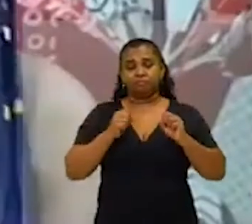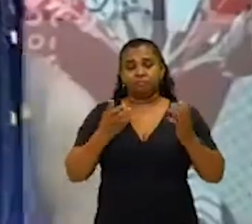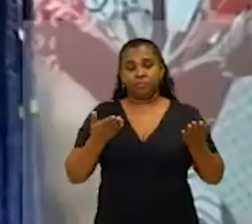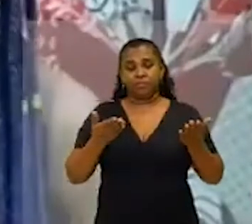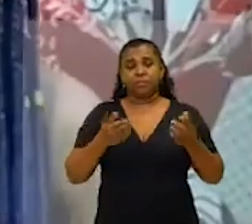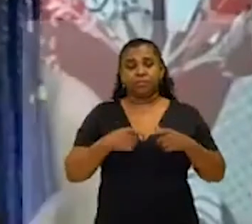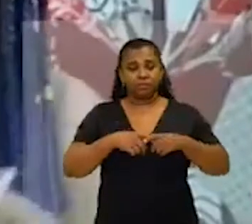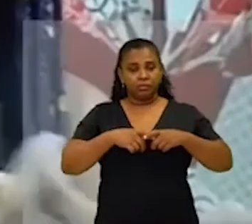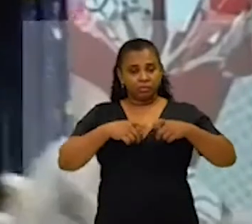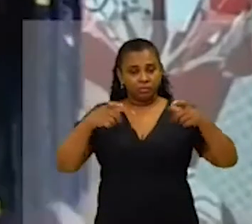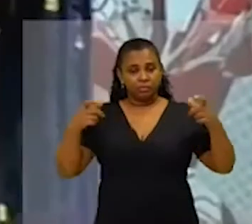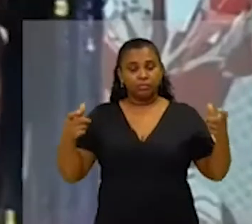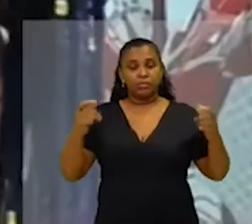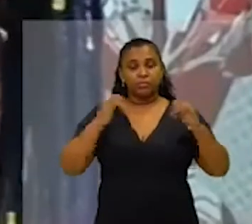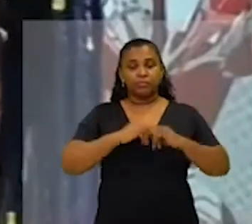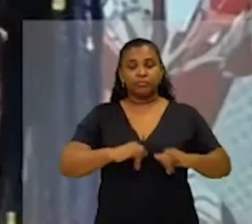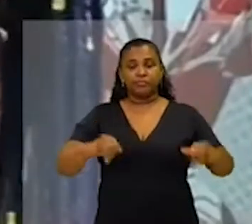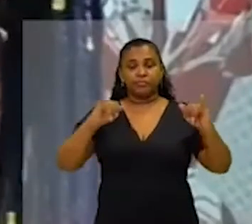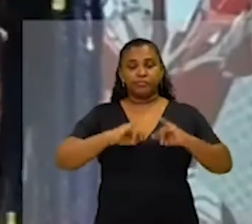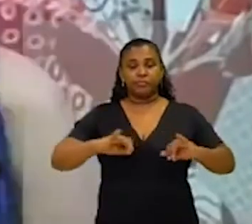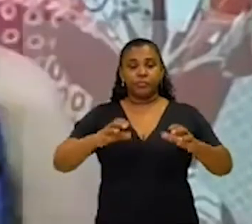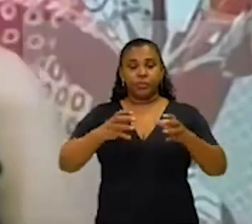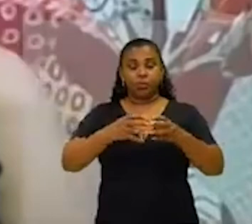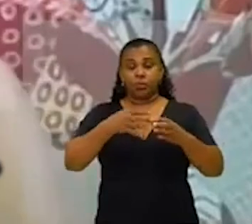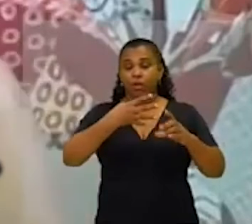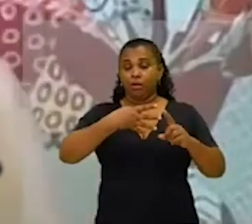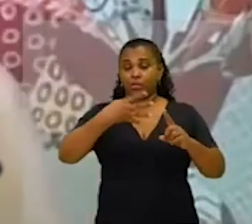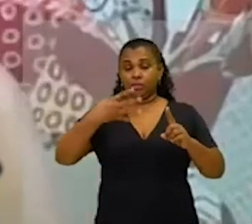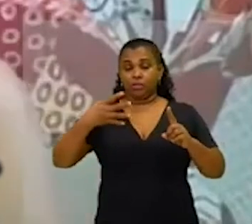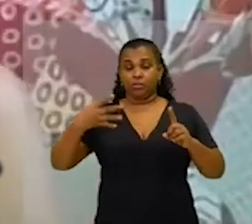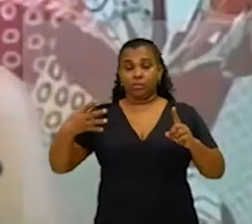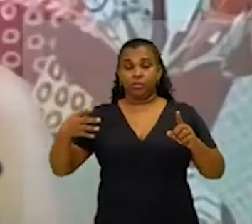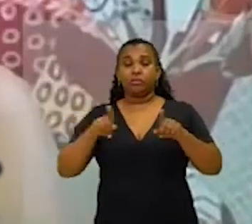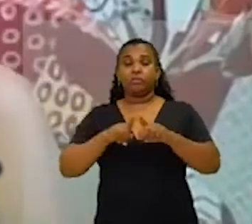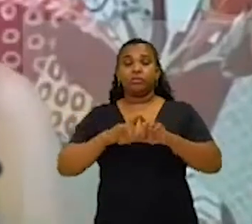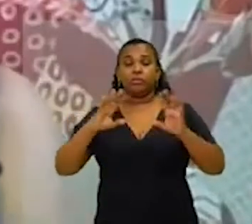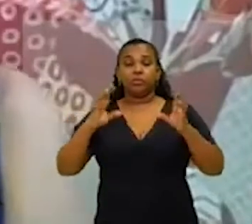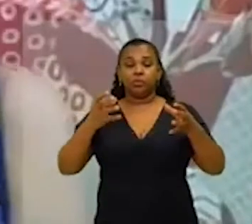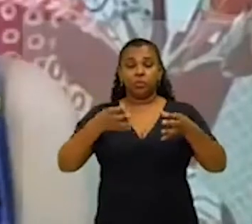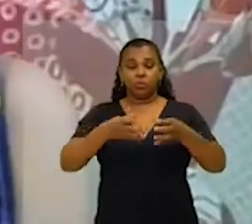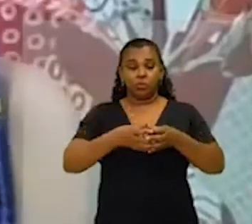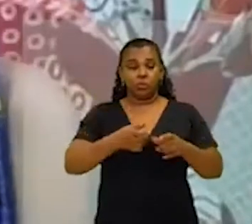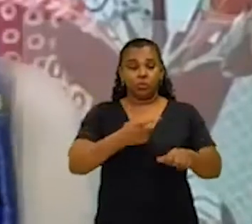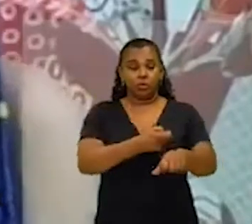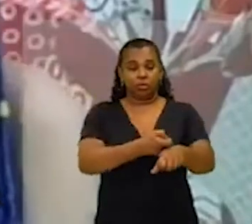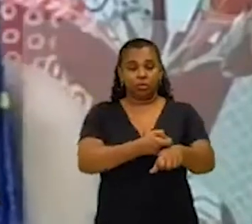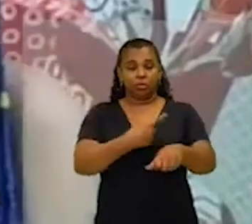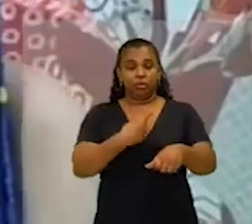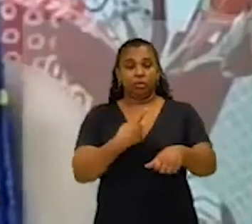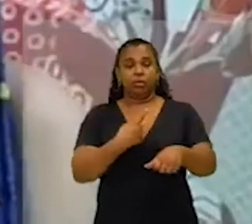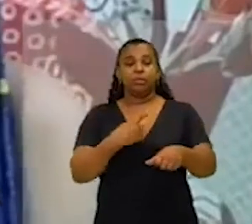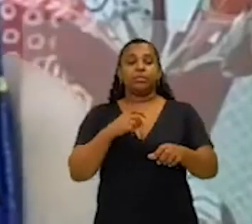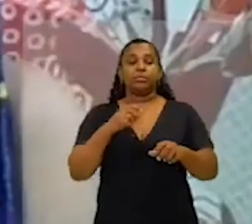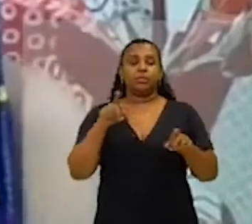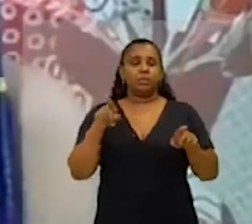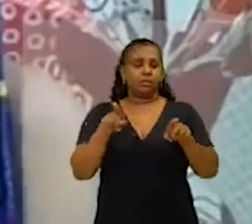para também a comunidade LGBT e a comunidade quilombola que também não temos esses dados nós